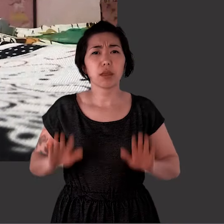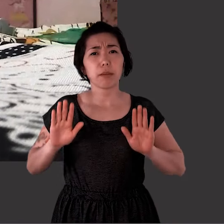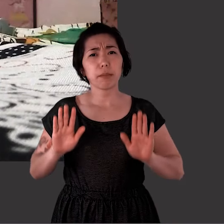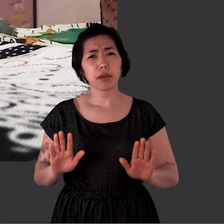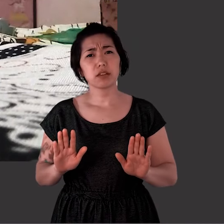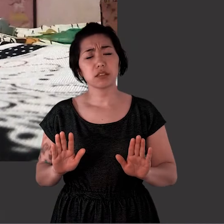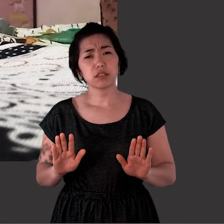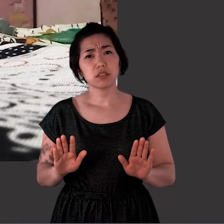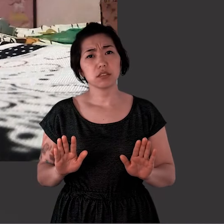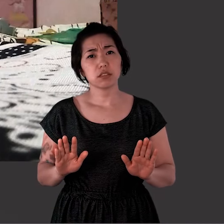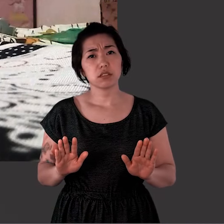Mas